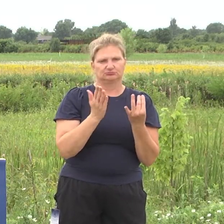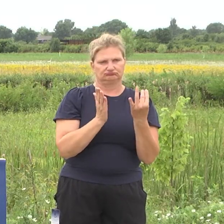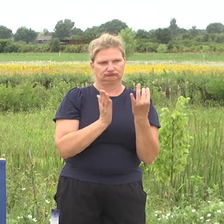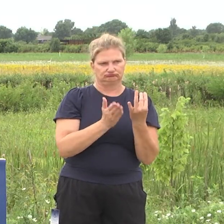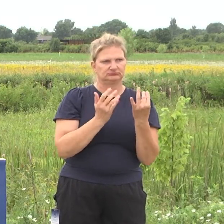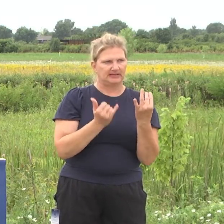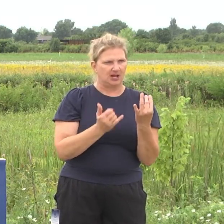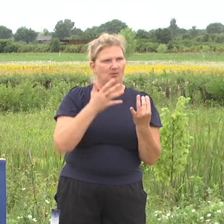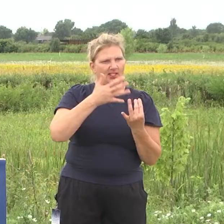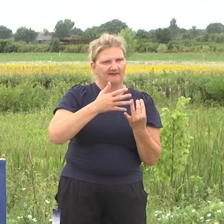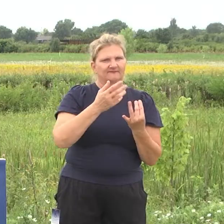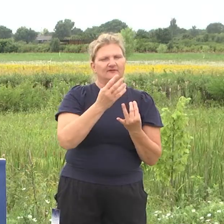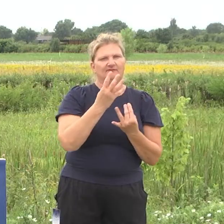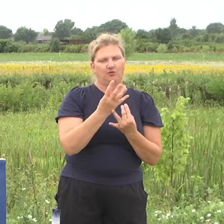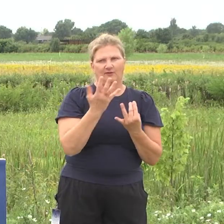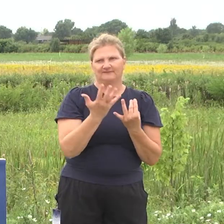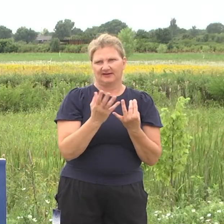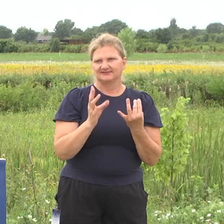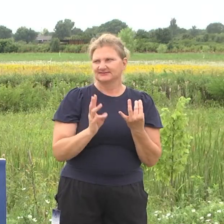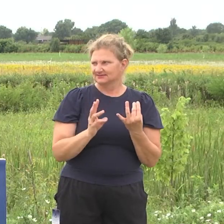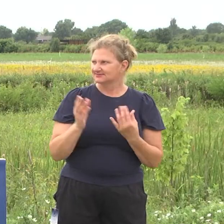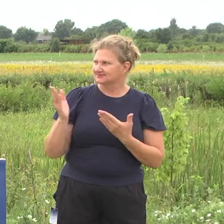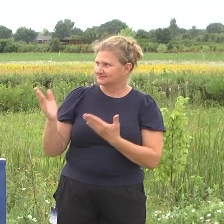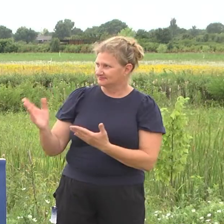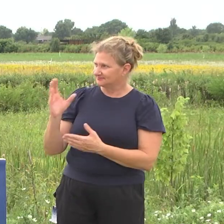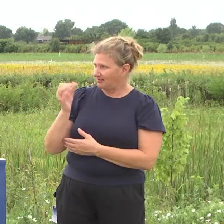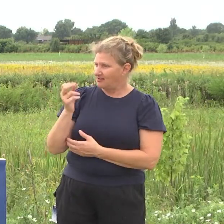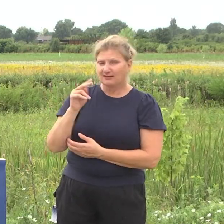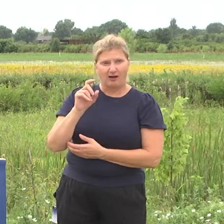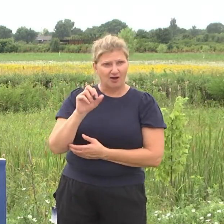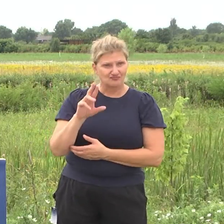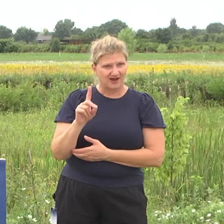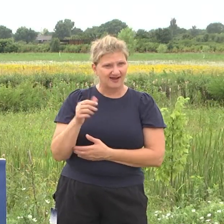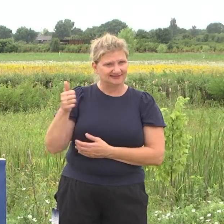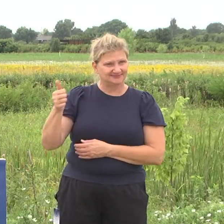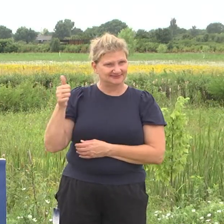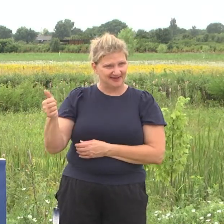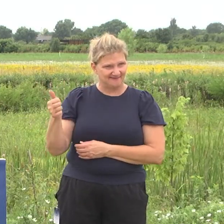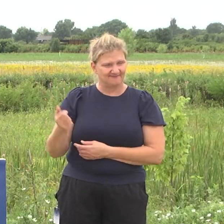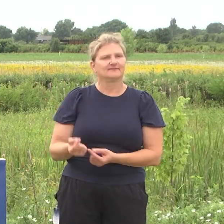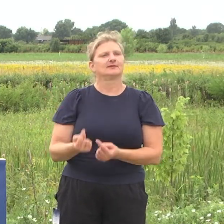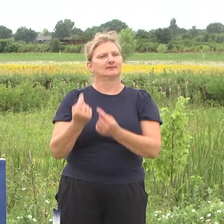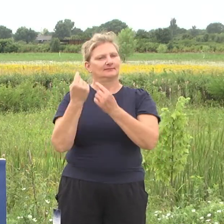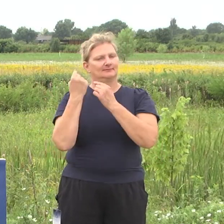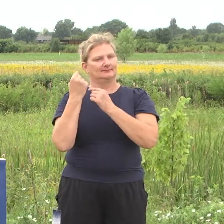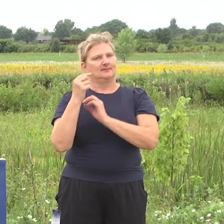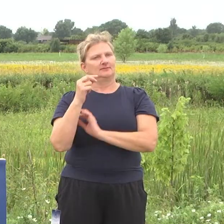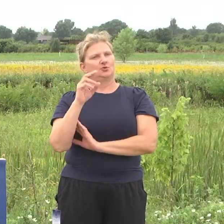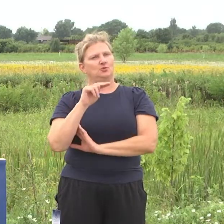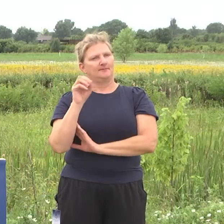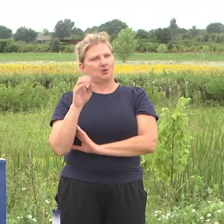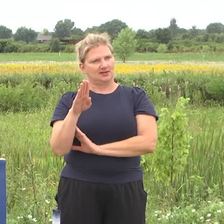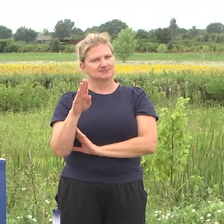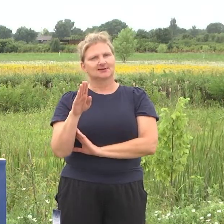Vino a Omaha, hicimos algunas sheretses y hablamos sobre su visión y cómo se